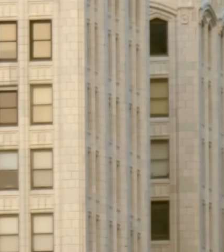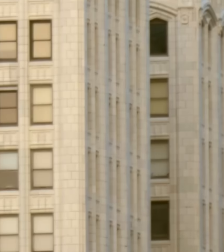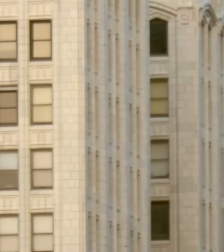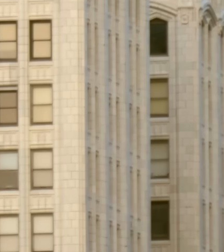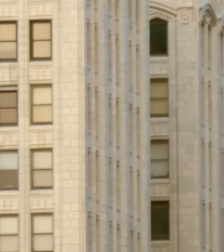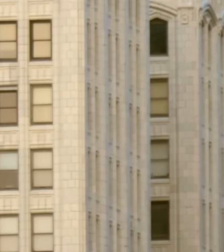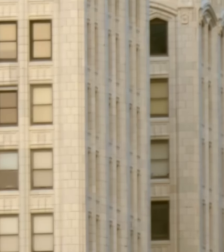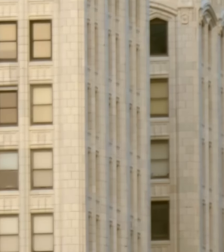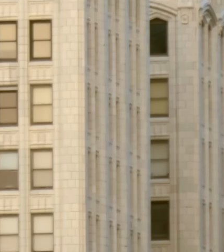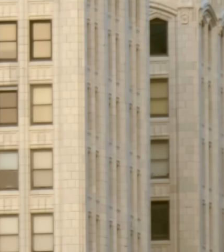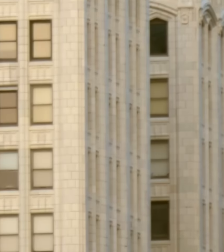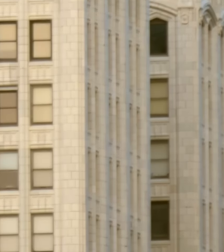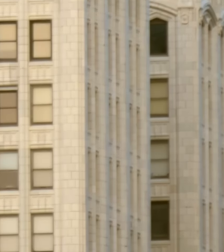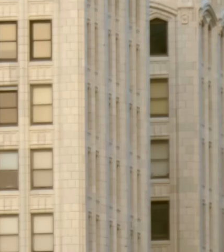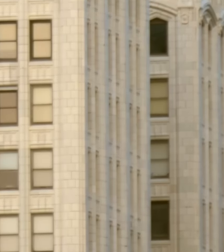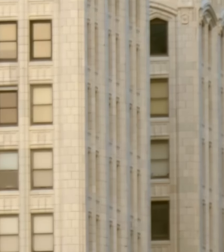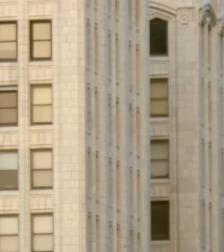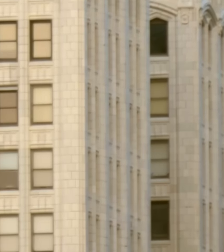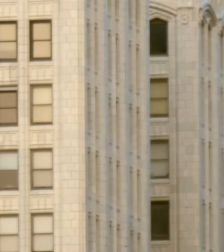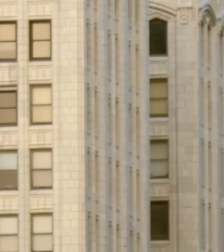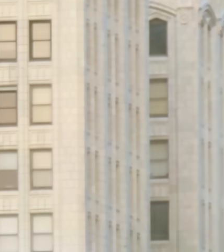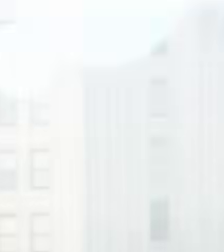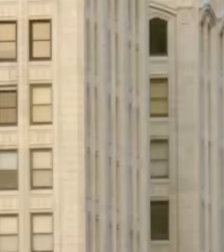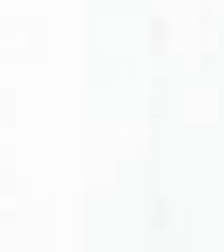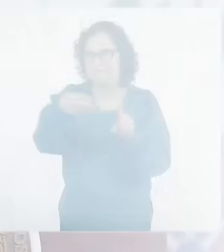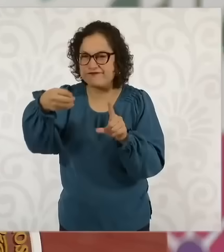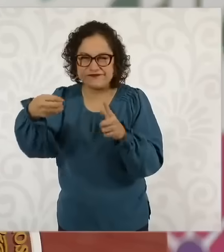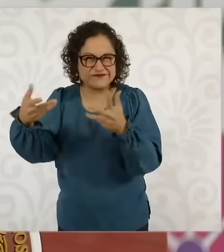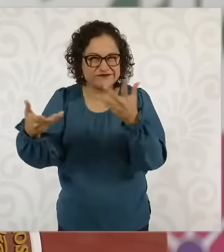la Secretaría de Transporte del Gobierno de Estados Unidos. Todavía no hemos sido